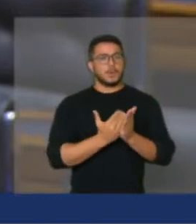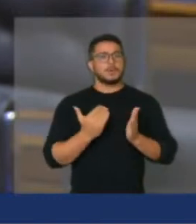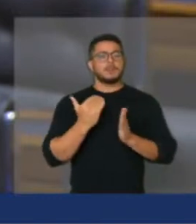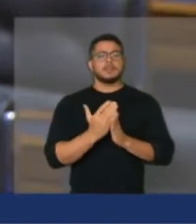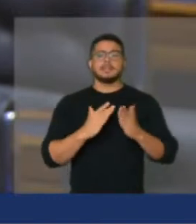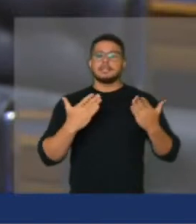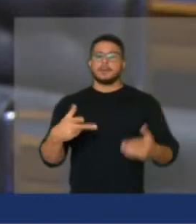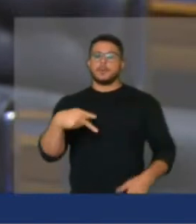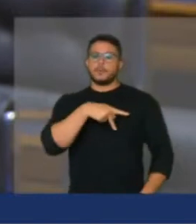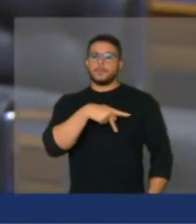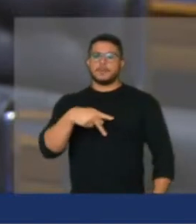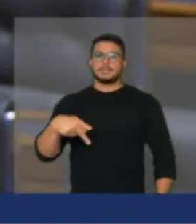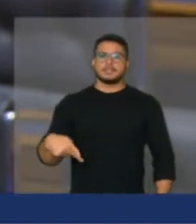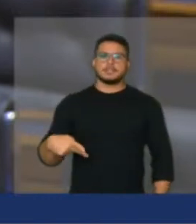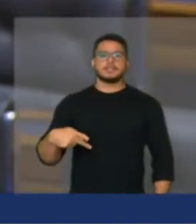DÓLAR OFICIAL ERA 3,85. HOJE BATEU 5,50. O RESPONSÁVEL POR